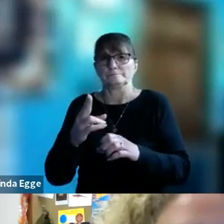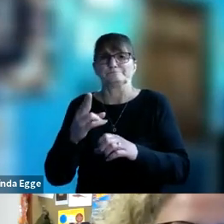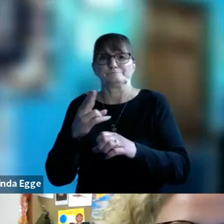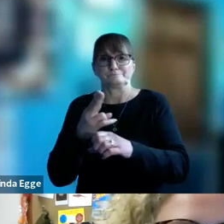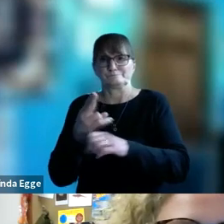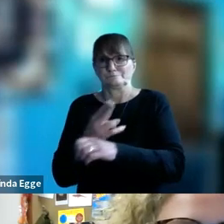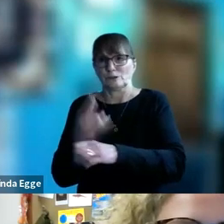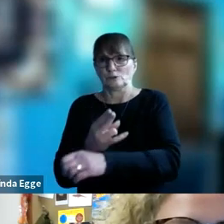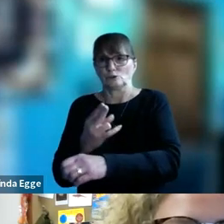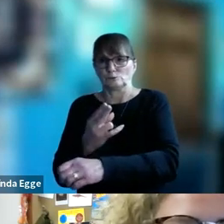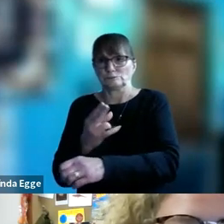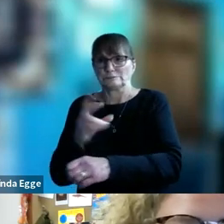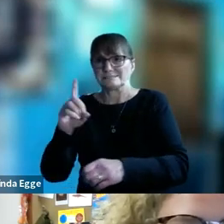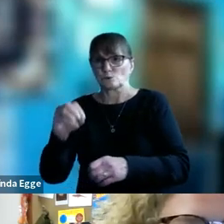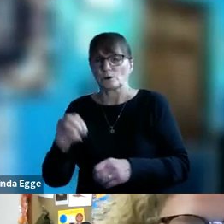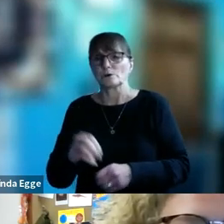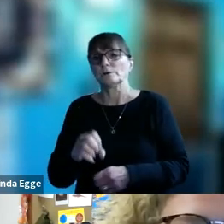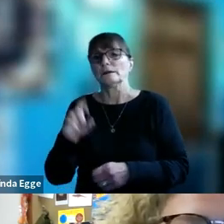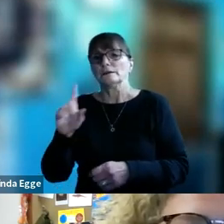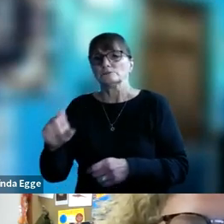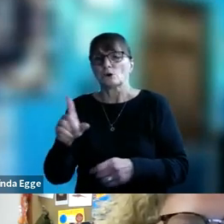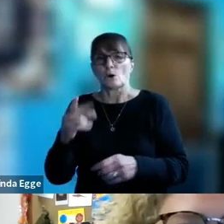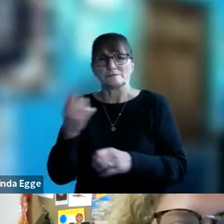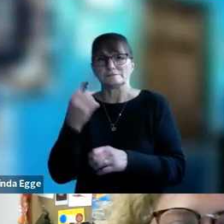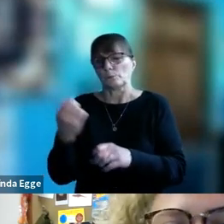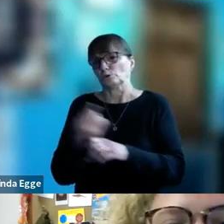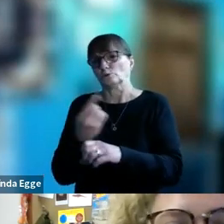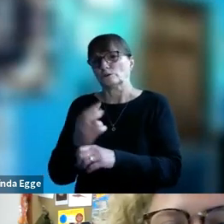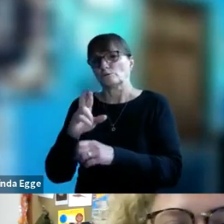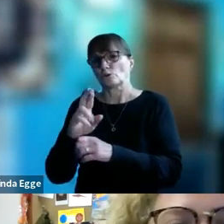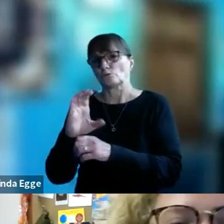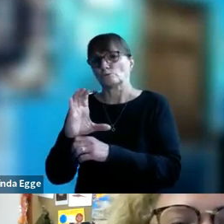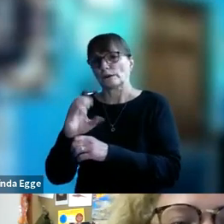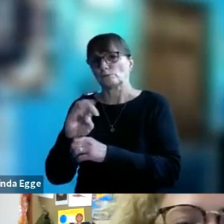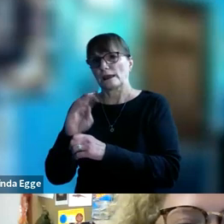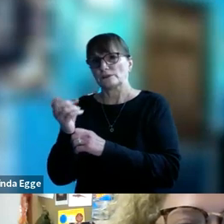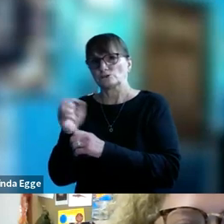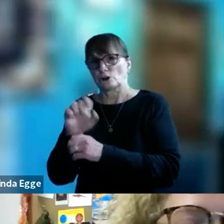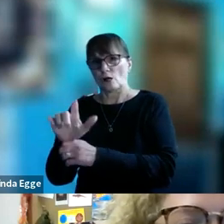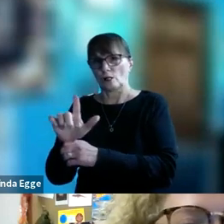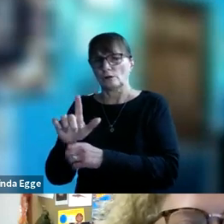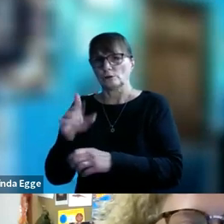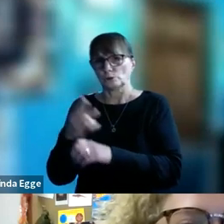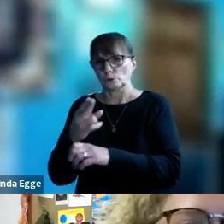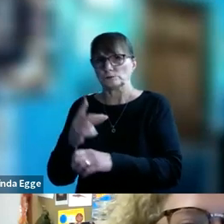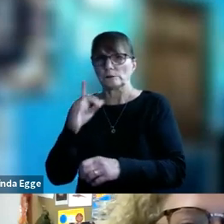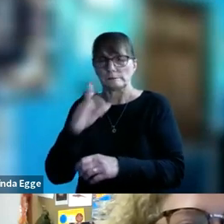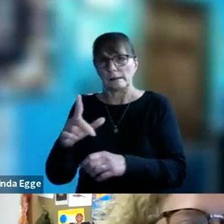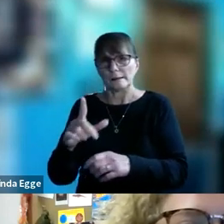Si alguien consume esporádicamente de forma recreativa y no aparece en ningún historial médico, probablemente yo no hablaría de ello.